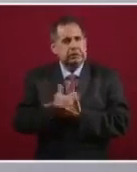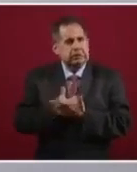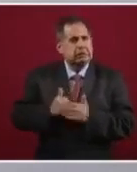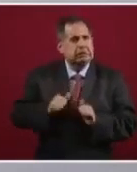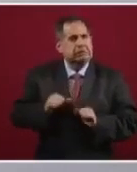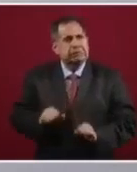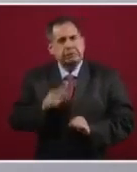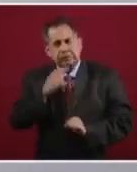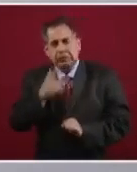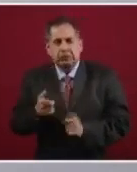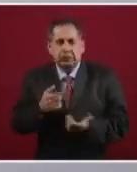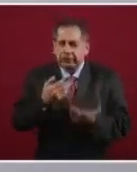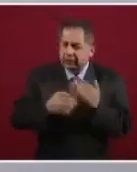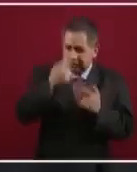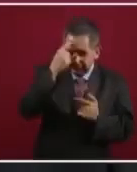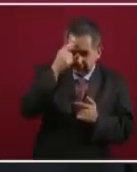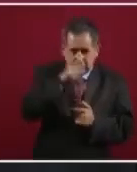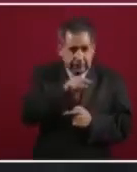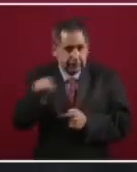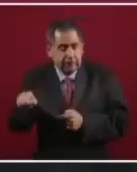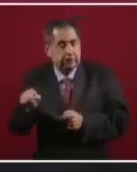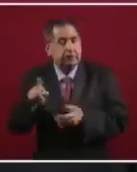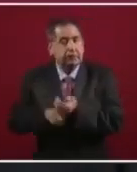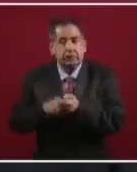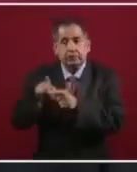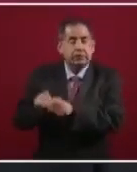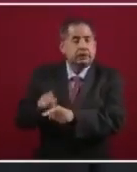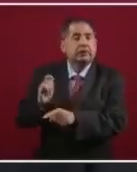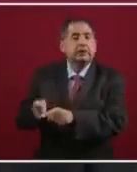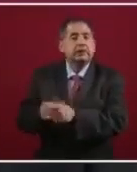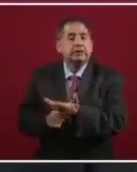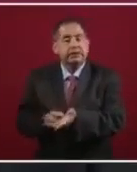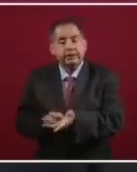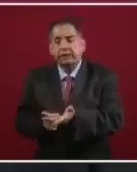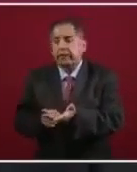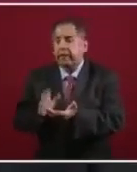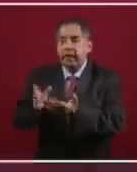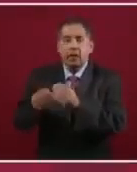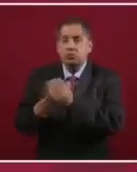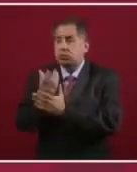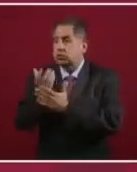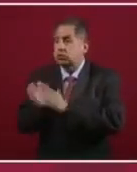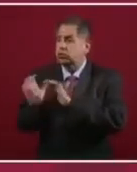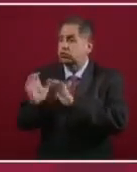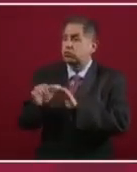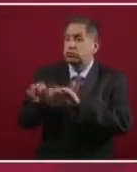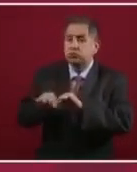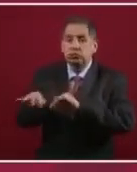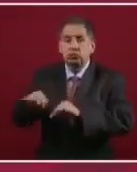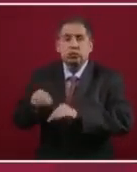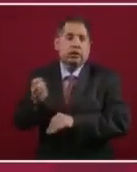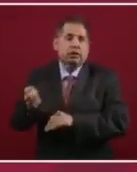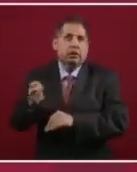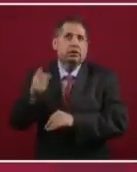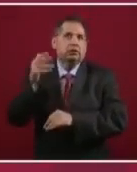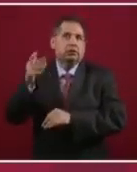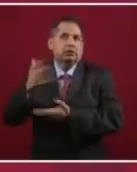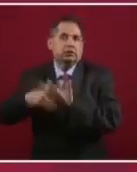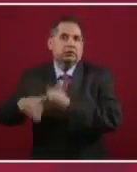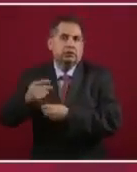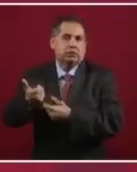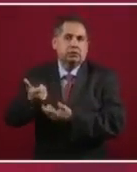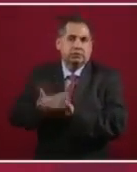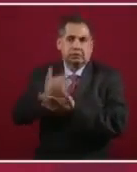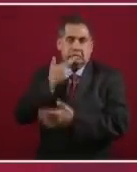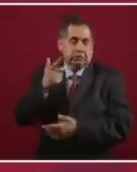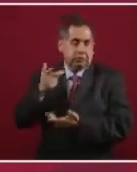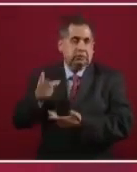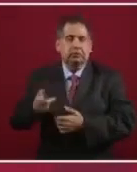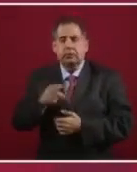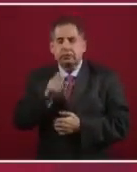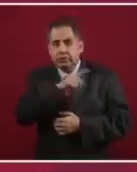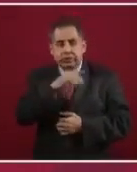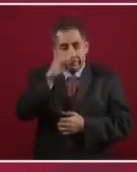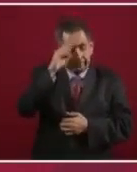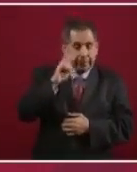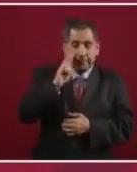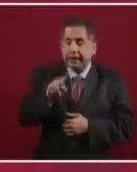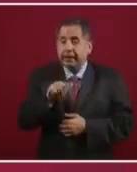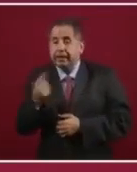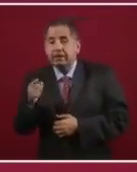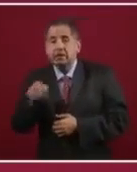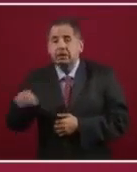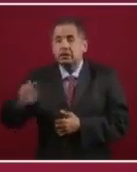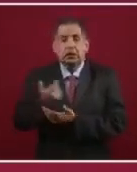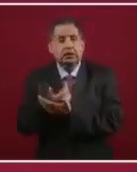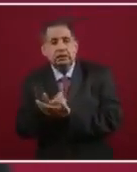no toman en cuenta que se están creando empleos, no toman en cuenta que está mejorando el